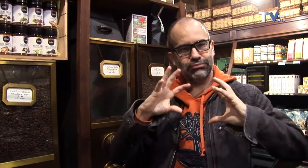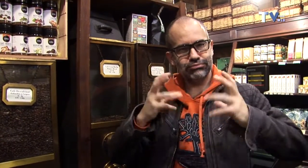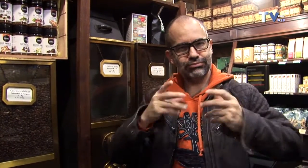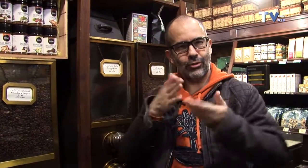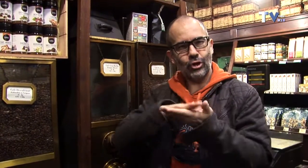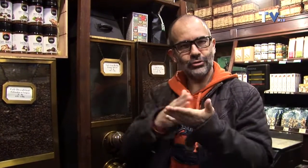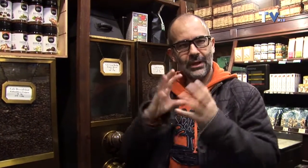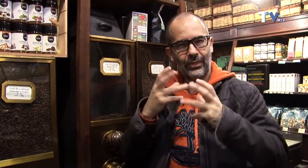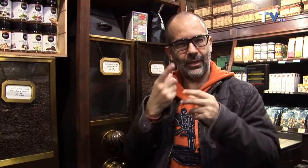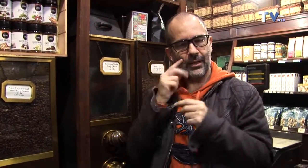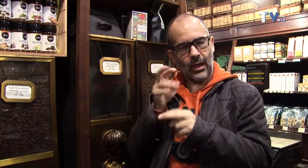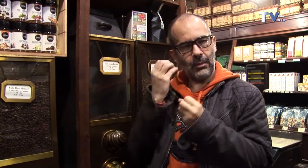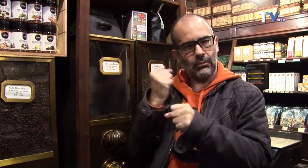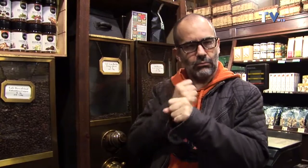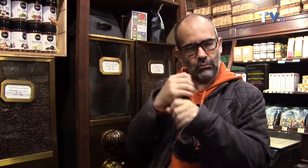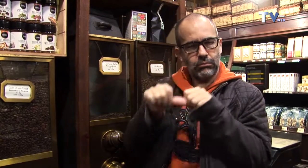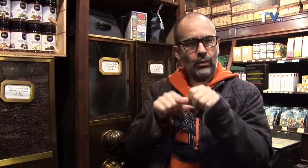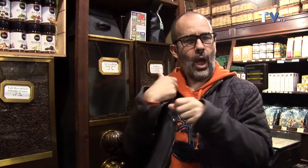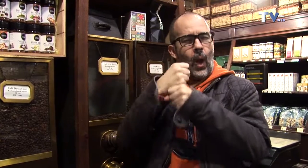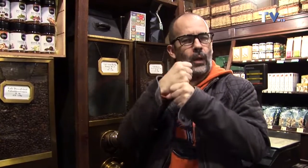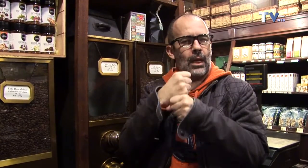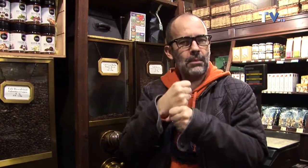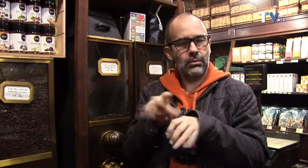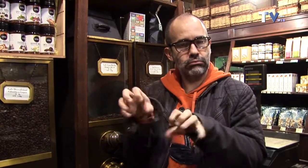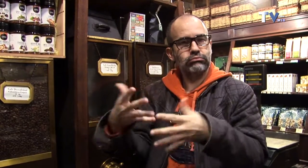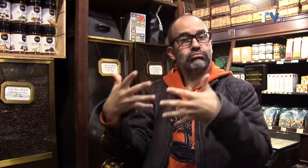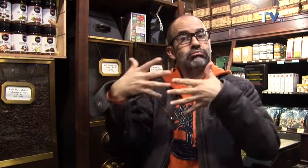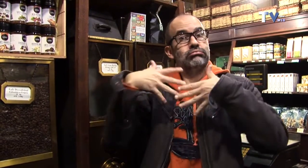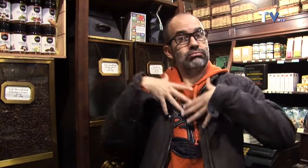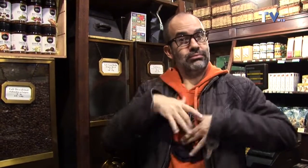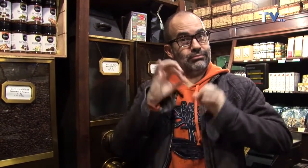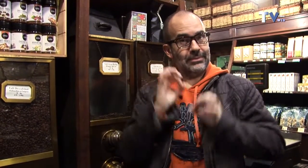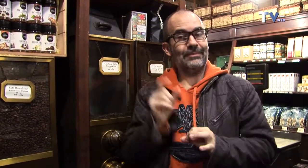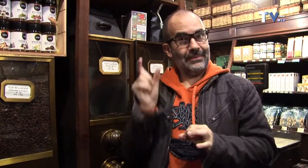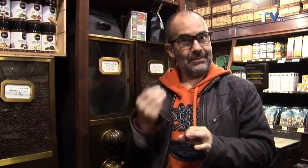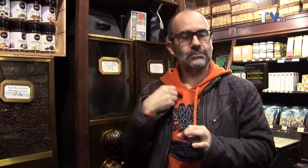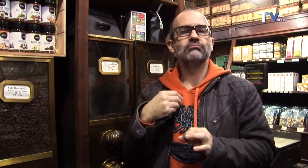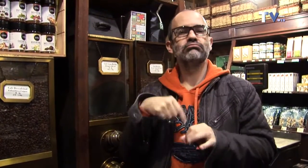que aprendió todo el funcionamiento de tostado con el horno de leña